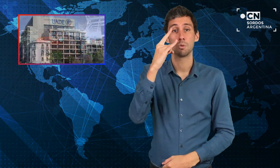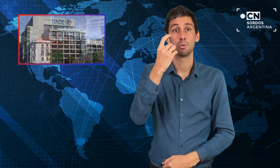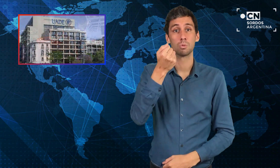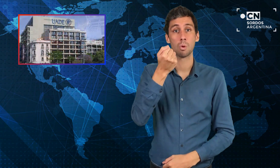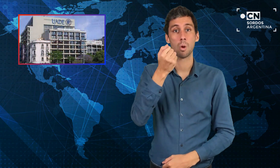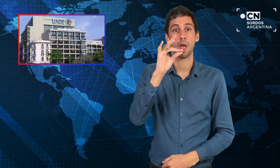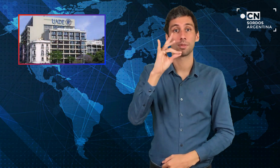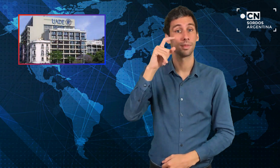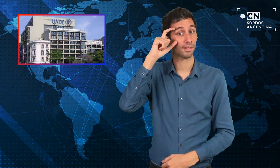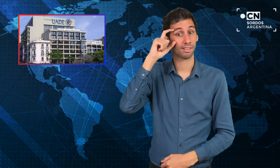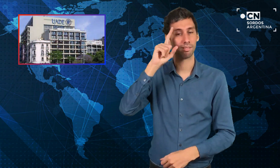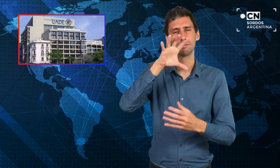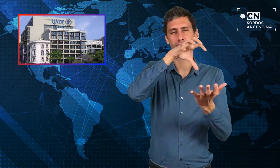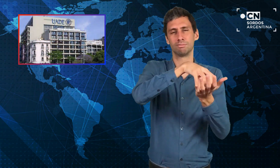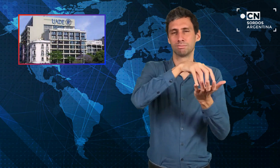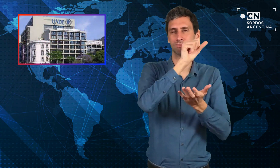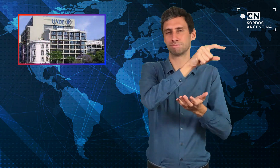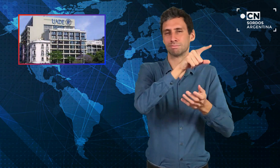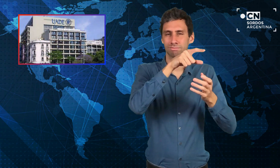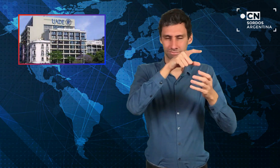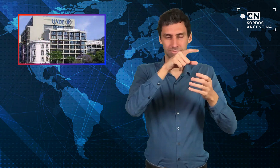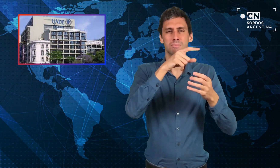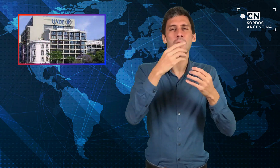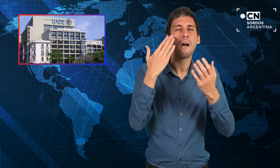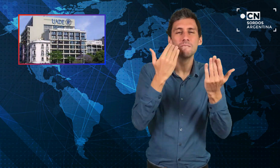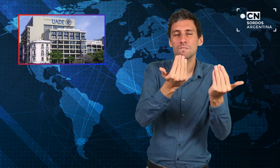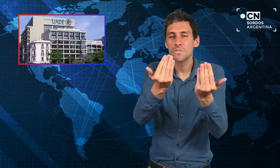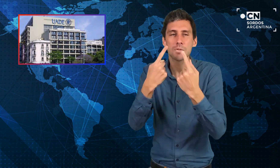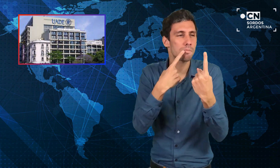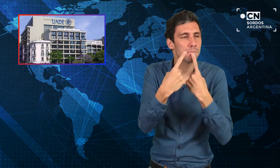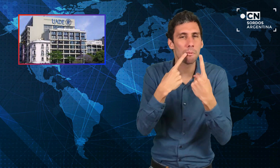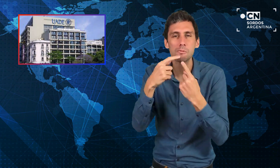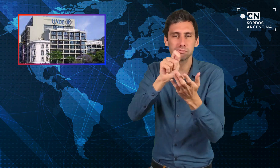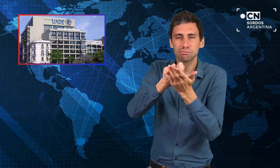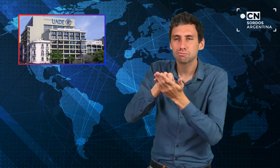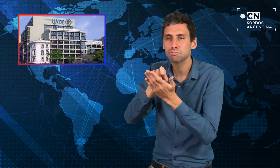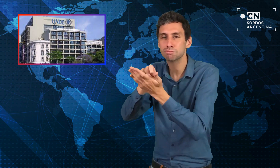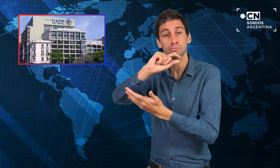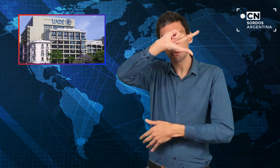Según una encuesta a nivel nacional realizada por la UADE,